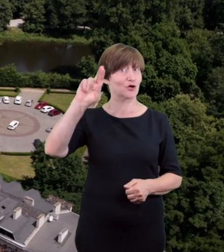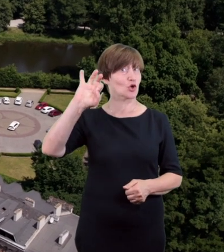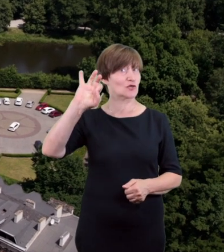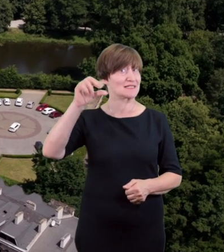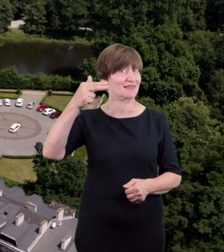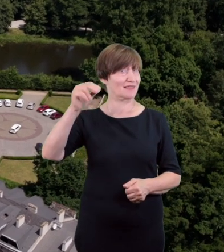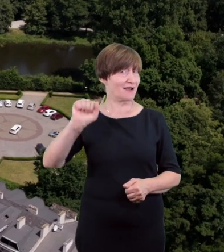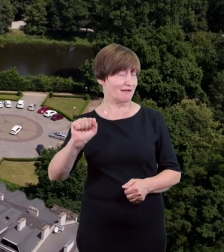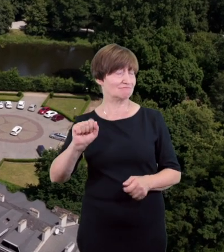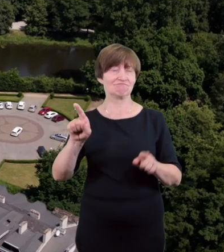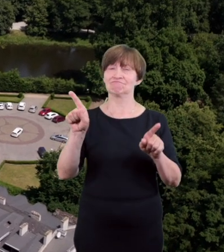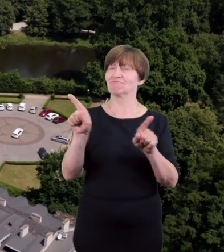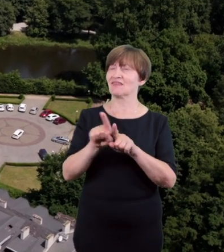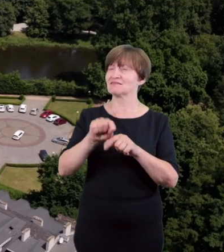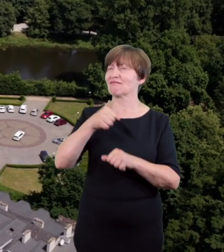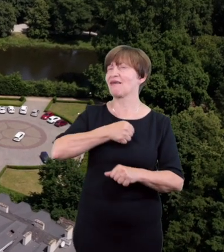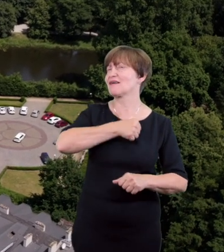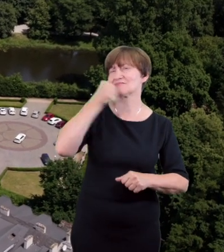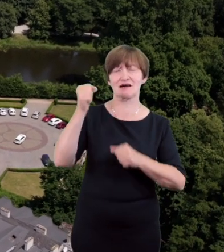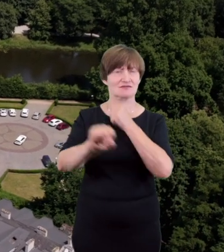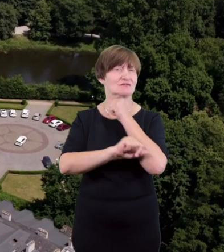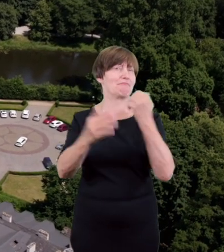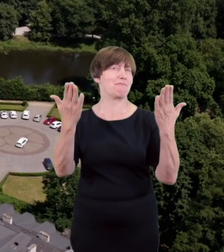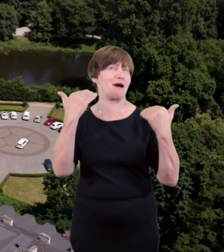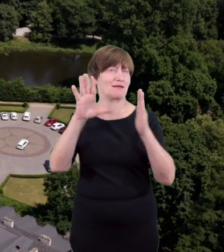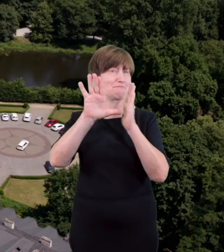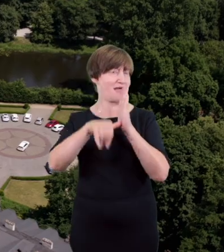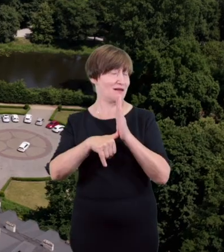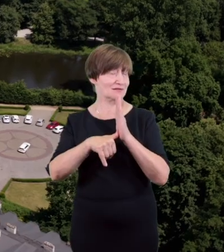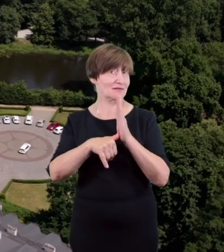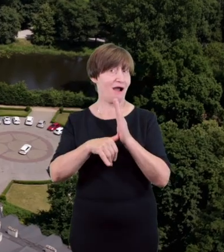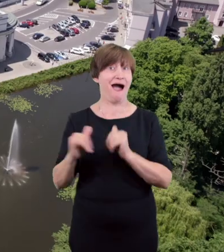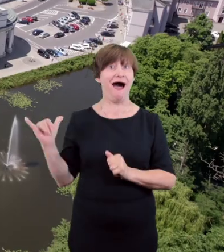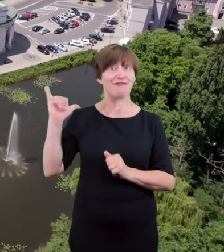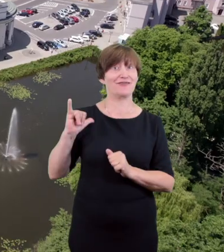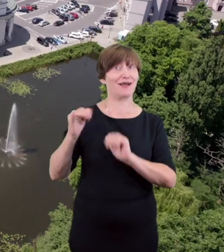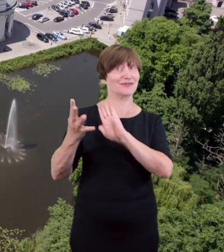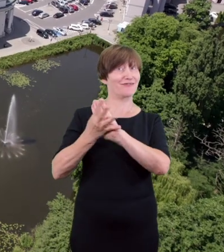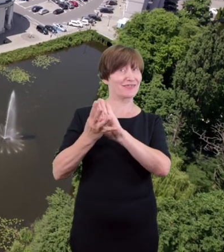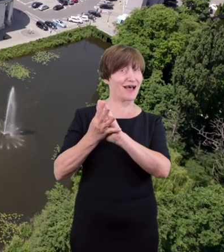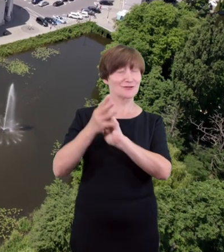najstarszego polskiego parku miejskiego uznawanego w XIX wieku za najpiękniejszy